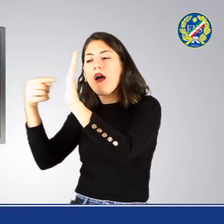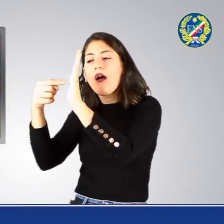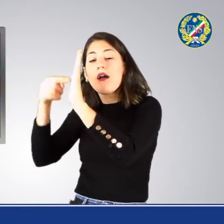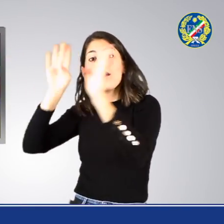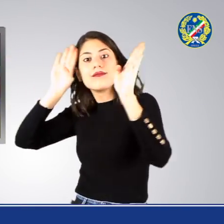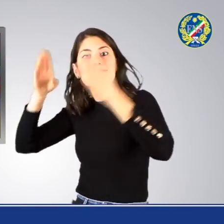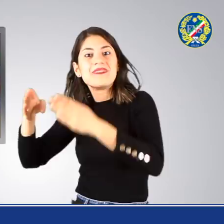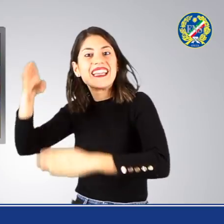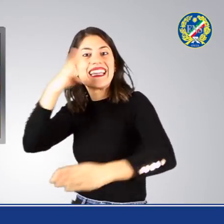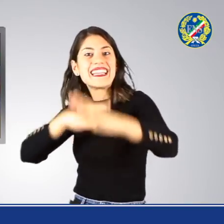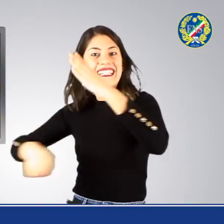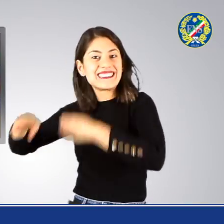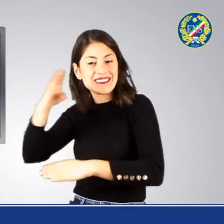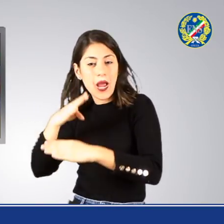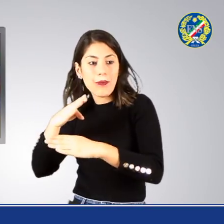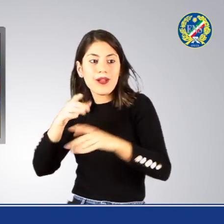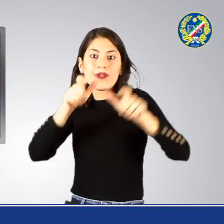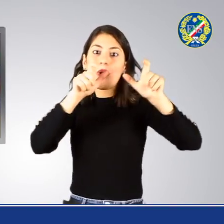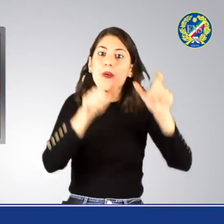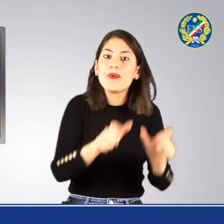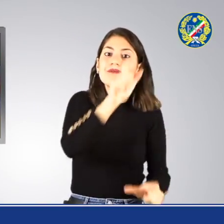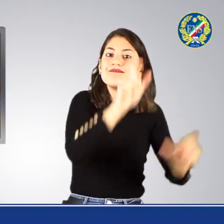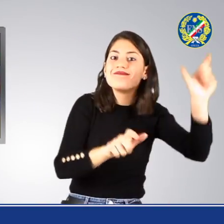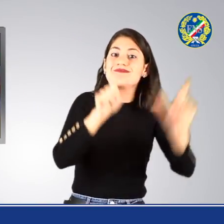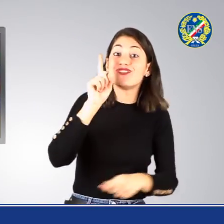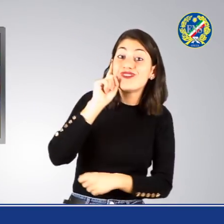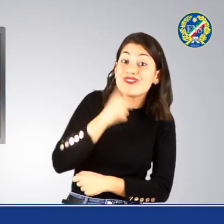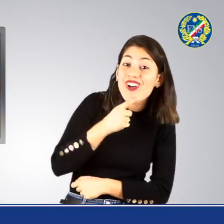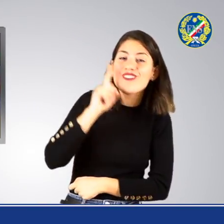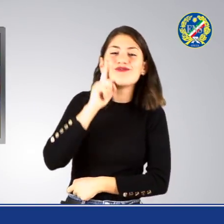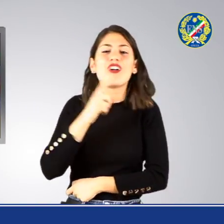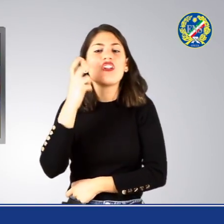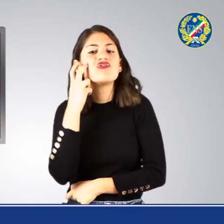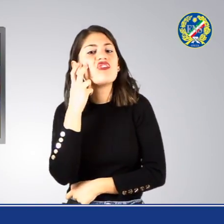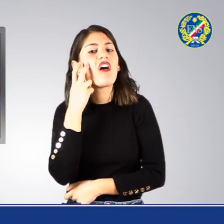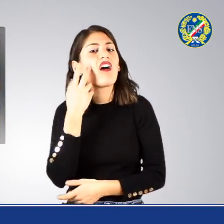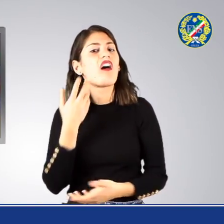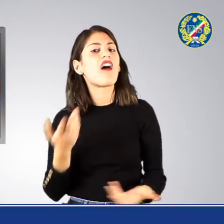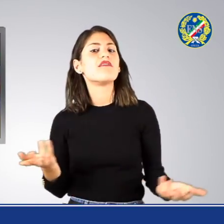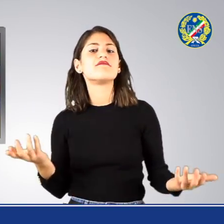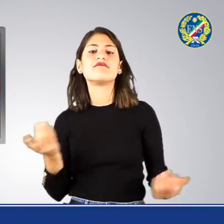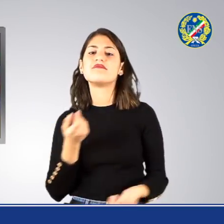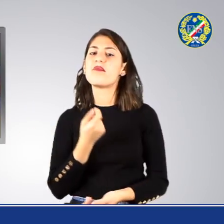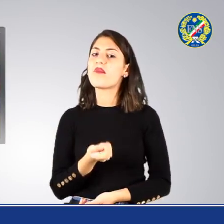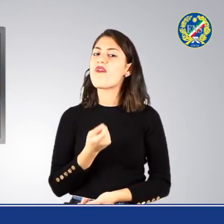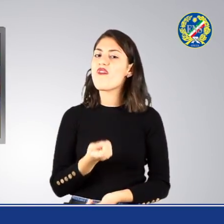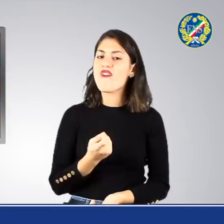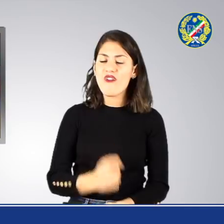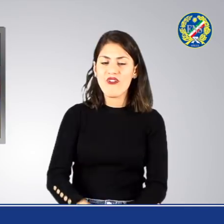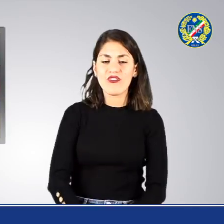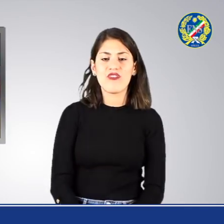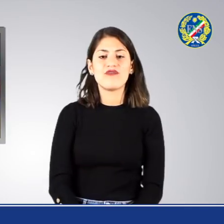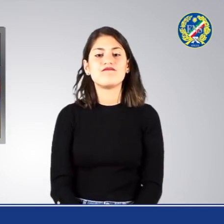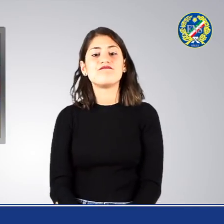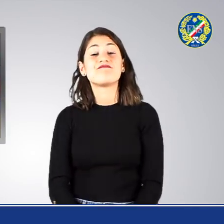ma di disabilità, e ancora meno ovviamente di sordità e sordocecità, si parla troppo poco.